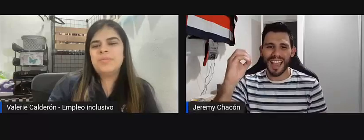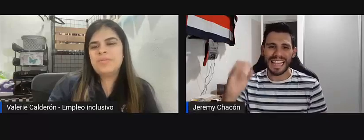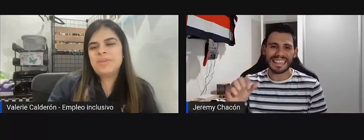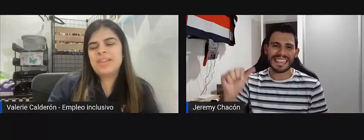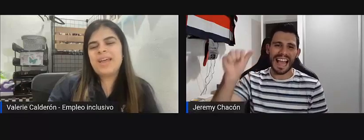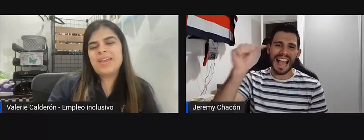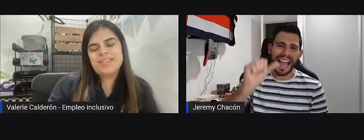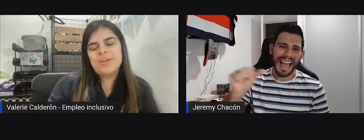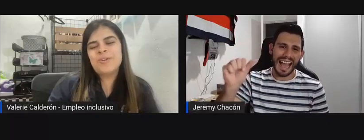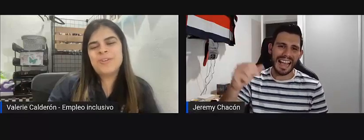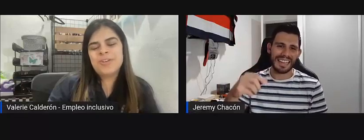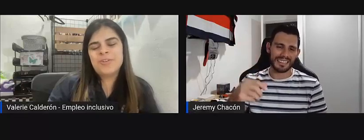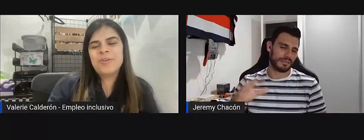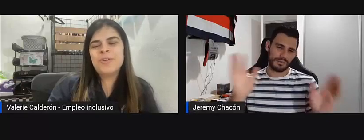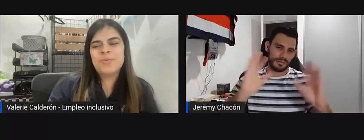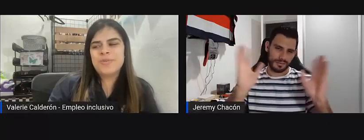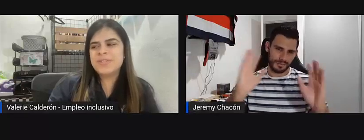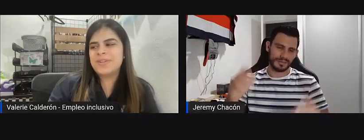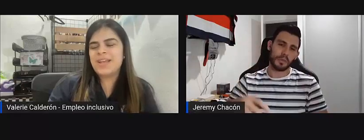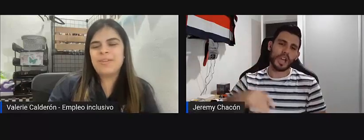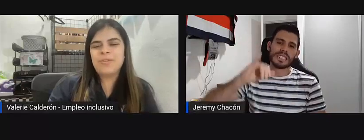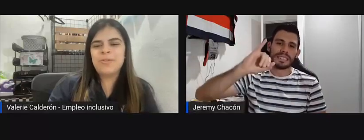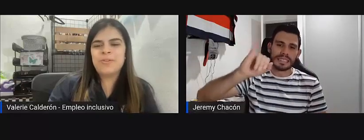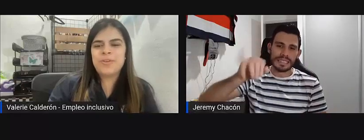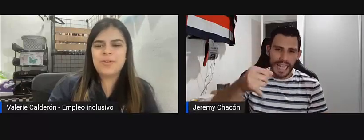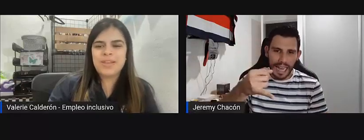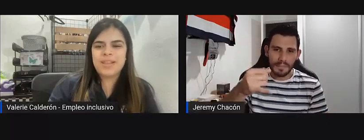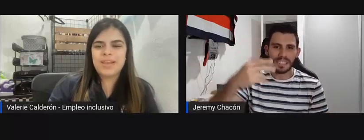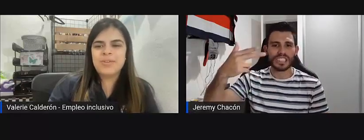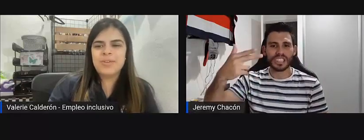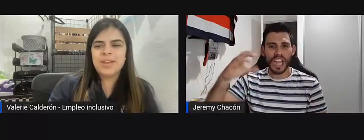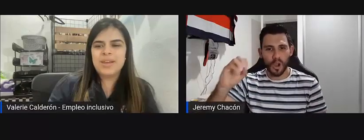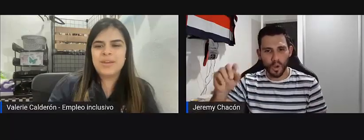verdad que son un correo profesional no un correo que tenga alguna